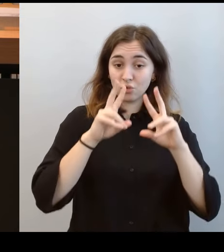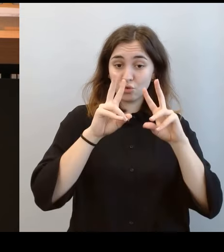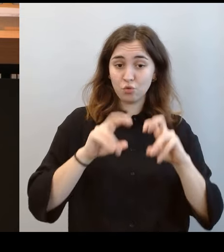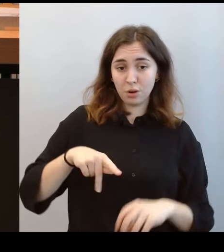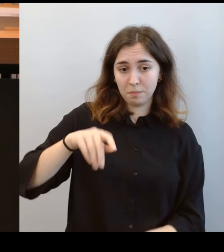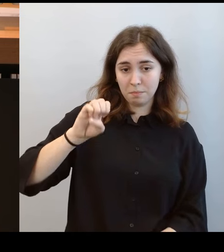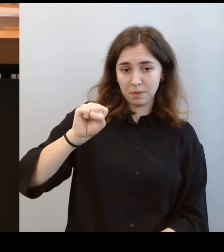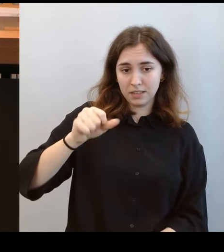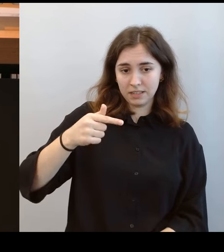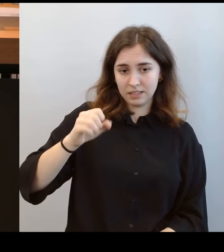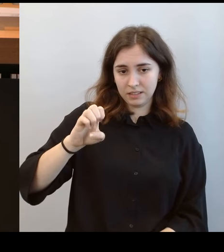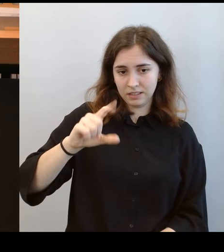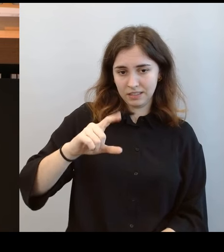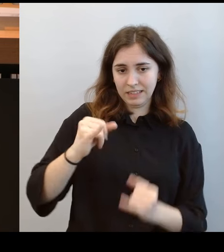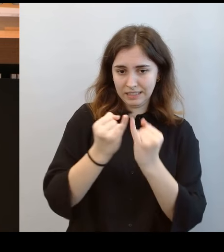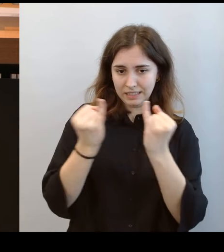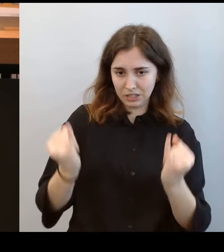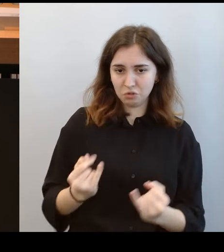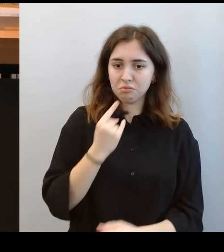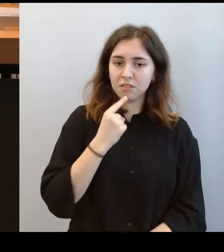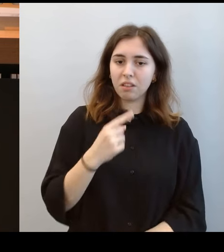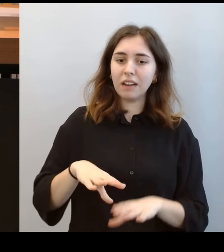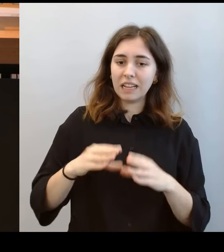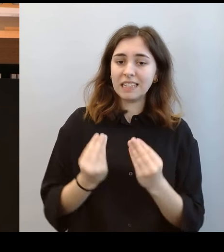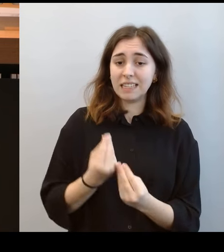131.000 Sozialwohnungen, und sie wollen die